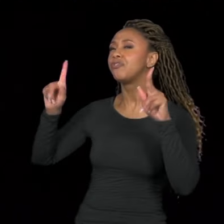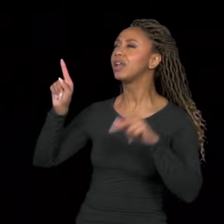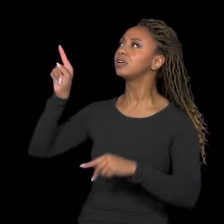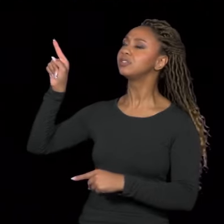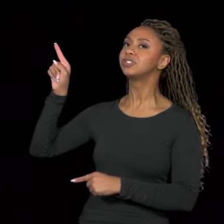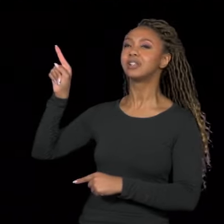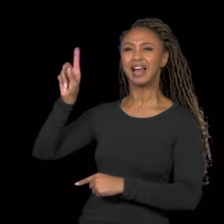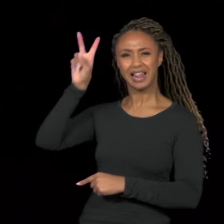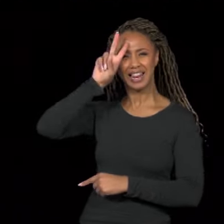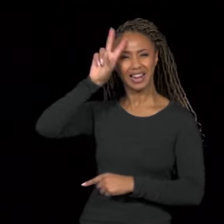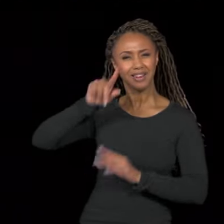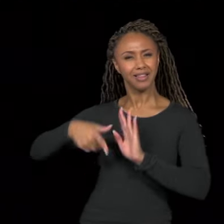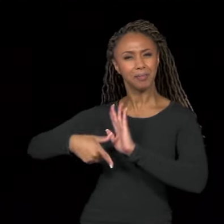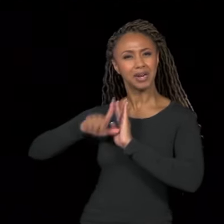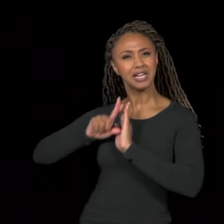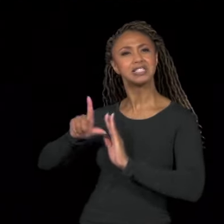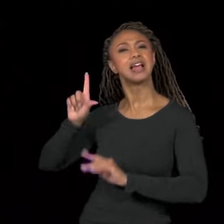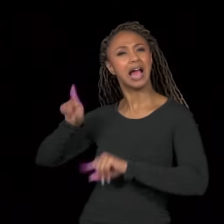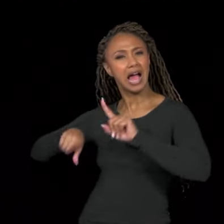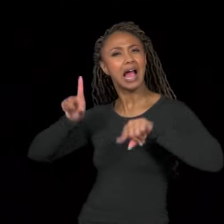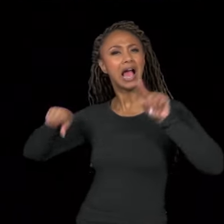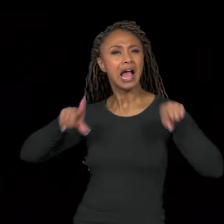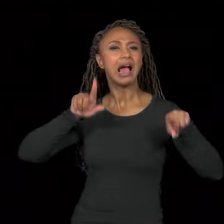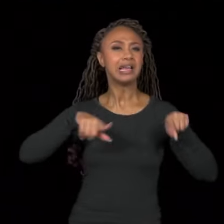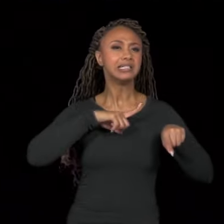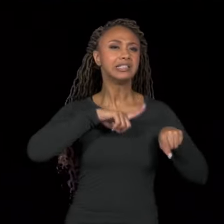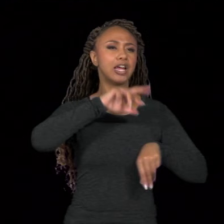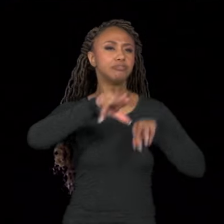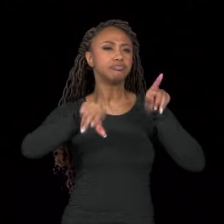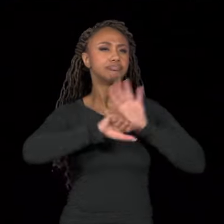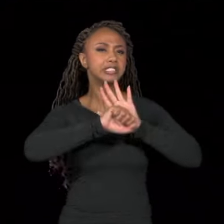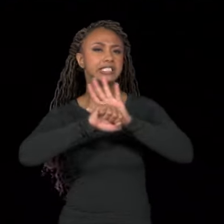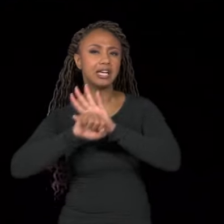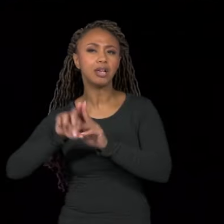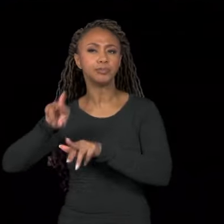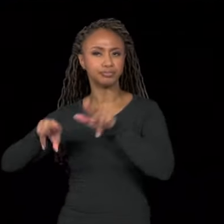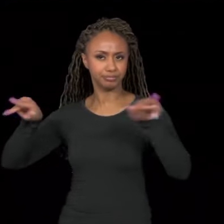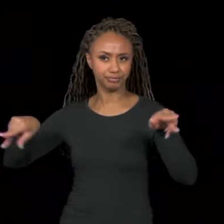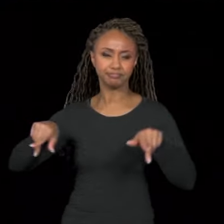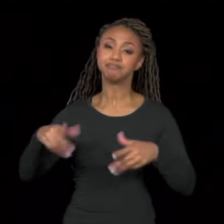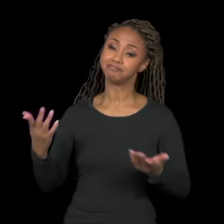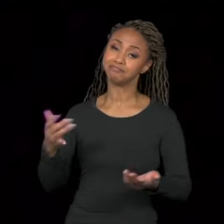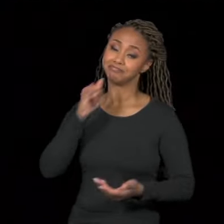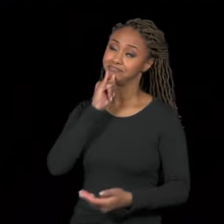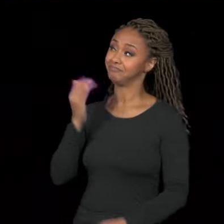LEMBRA QUE EU FALEI QUE A GENTE TINHA NOTAÇÕES DIFERENTES? E TEM MUITAS OUTRAS. ENTÃO, VOU DAR UM EXEMPLO AQUI. QUANDO A GENTE